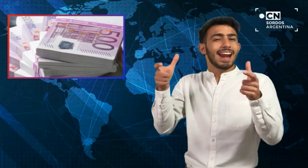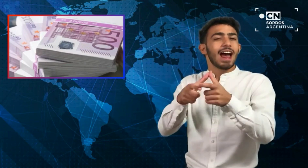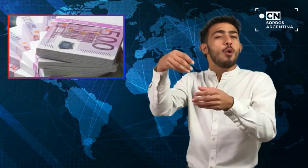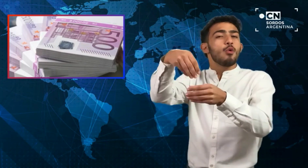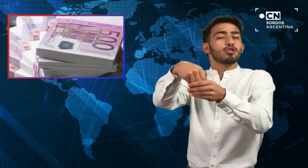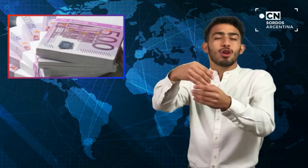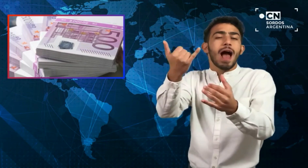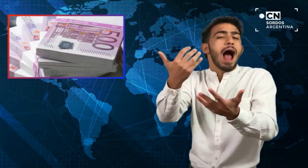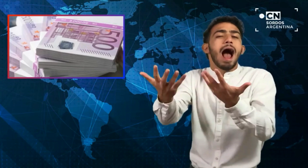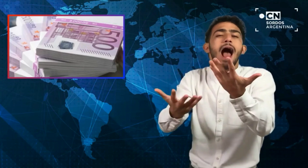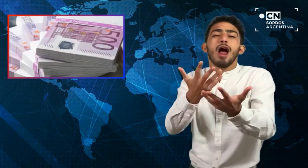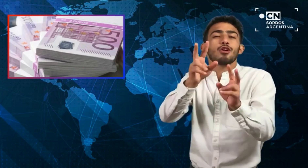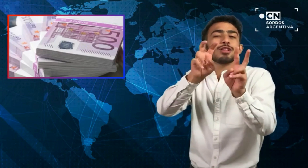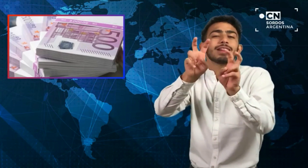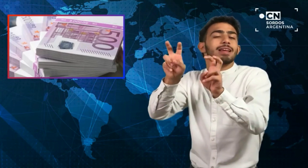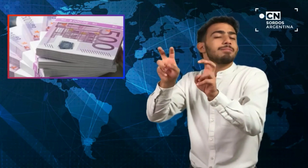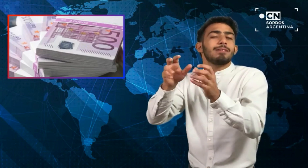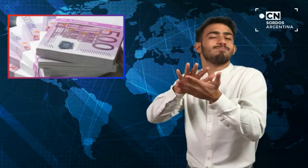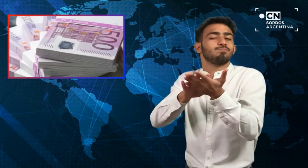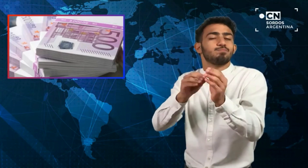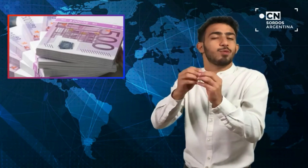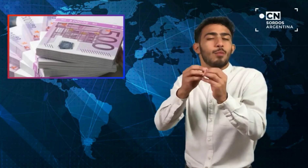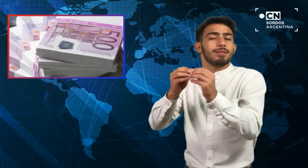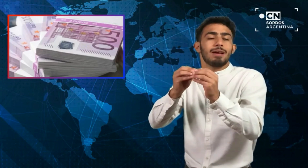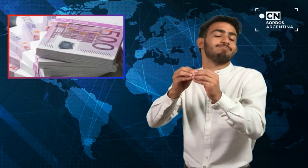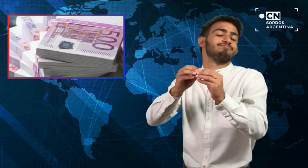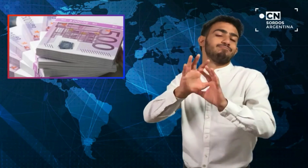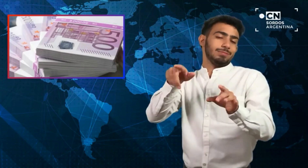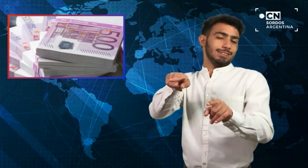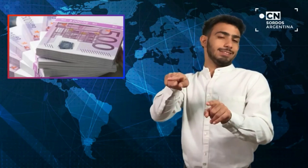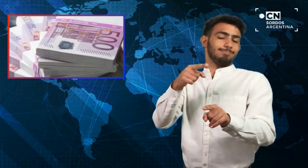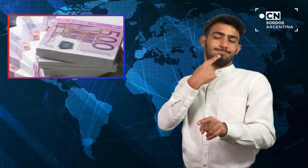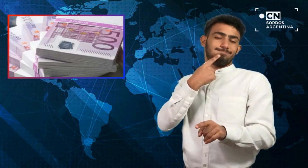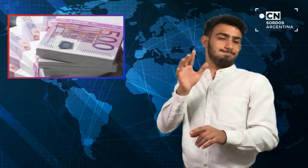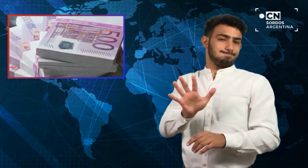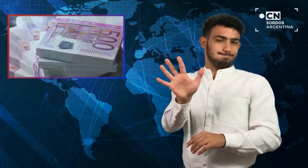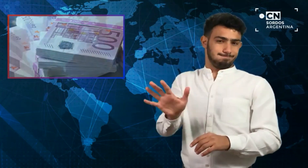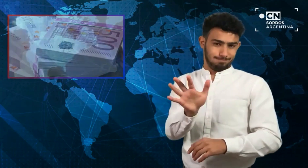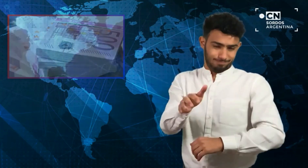de conseguir refuerzos.